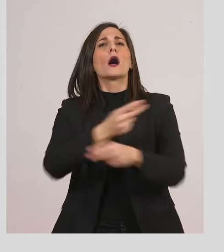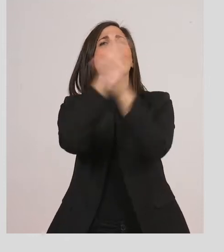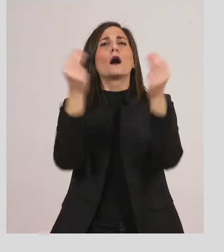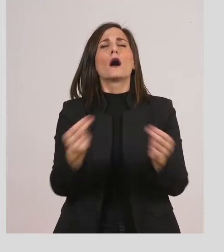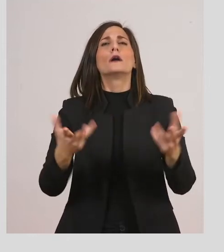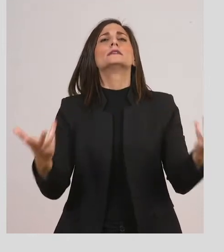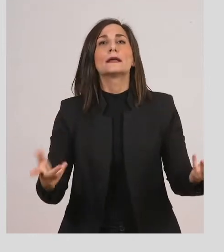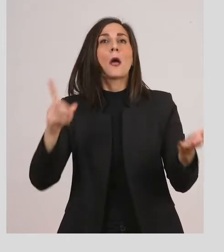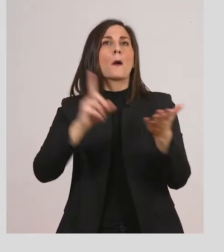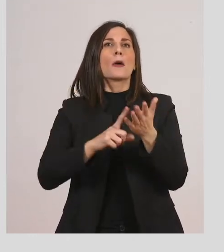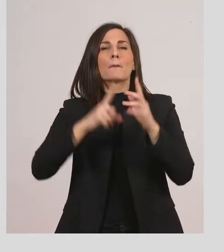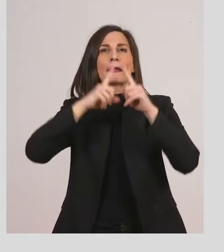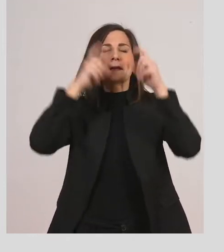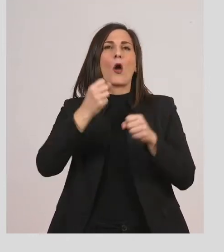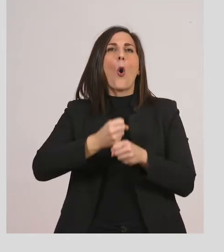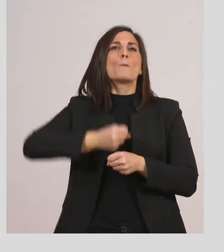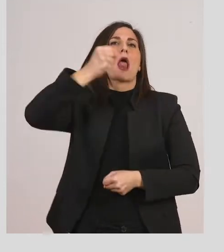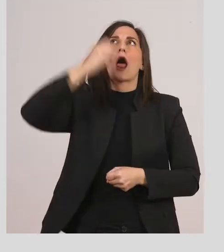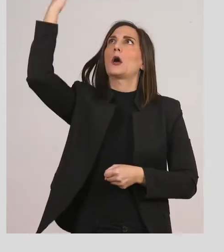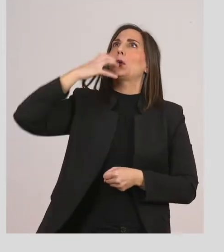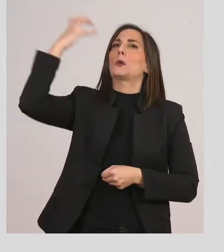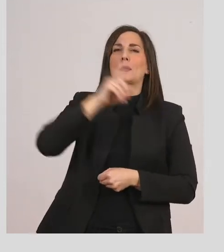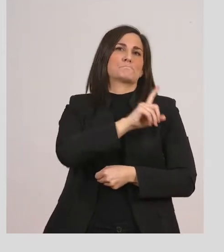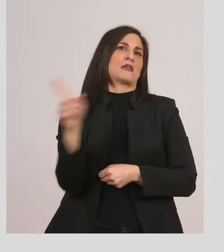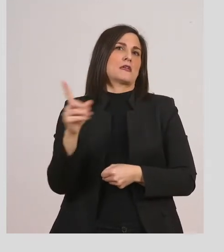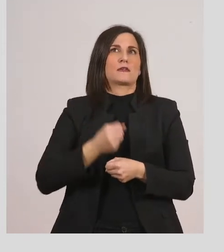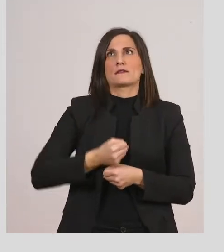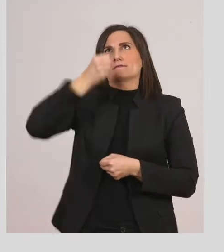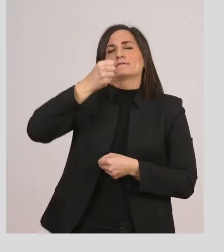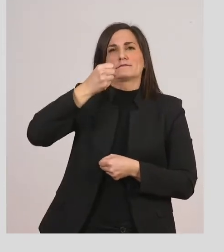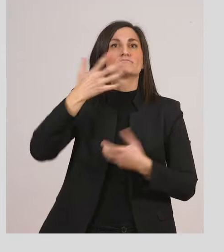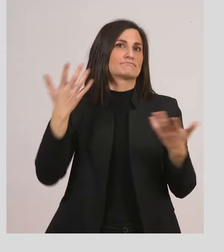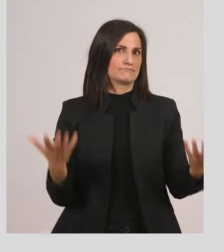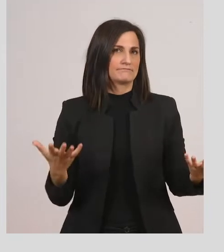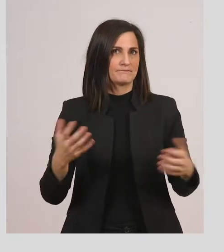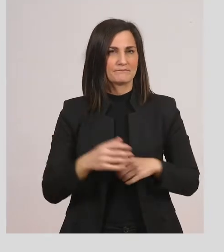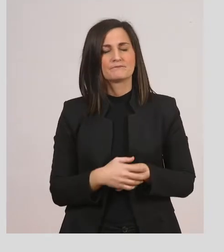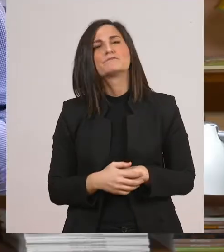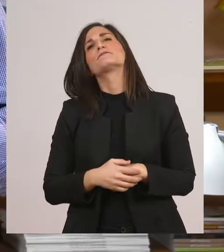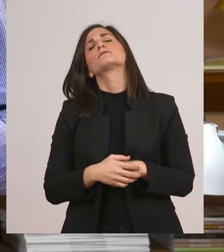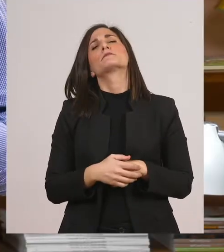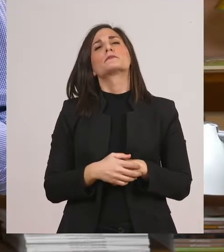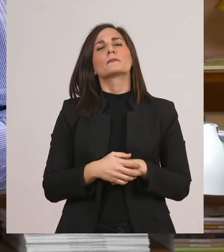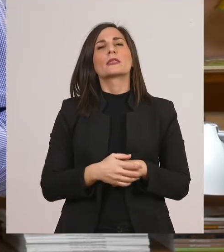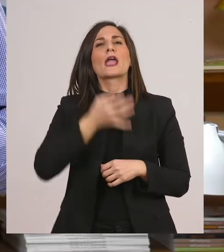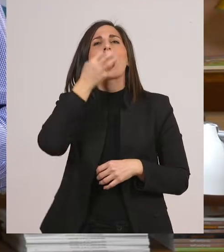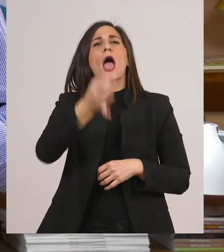είναι ότι πρέπει να πάρουμε, προφανώς, ομπρέλα, για να μην βραχούμε. Επιχειρήματα εκφράζουμε για πάρα πολύ απλά πράγματα,